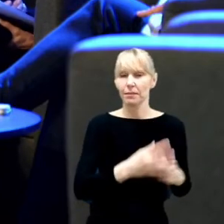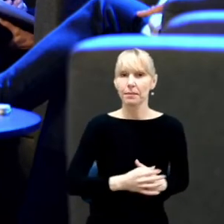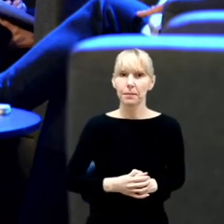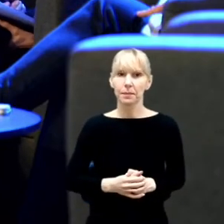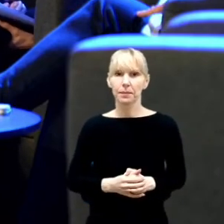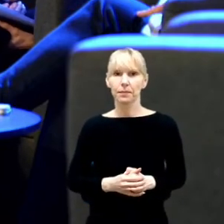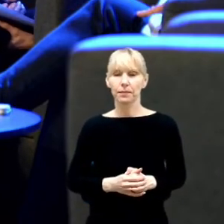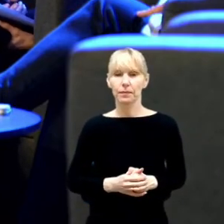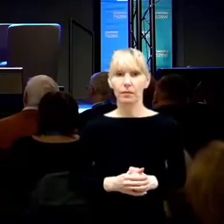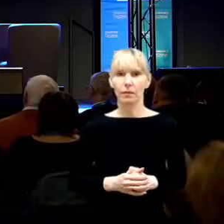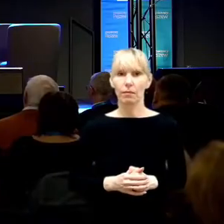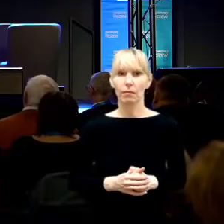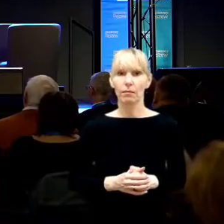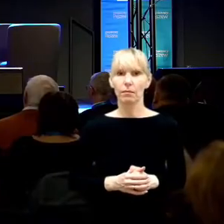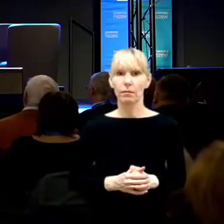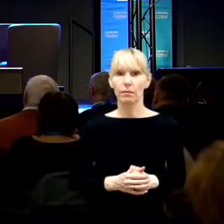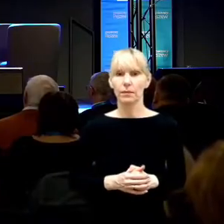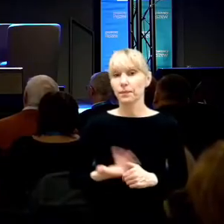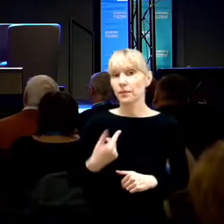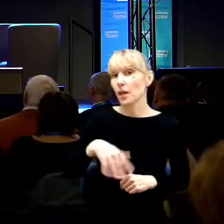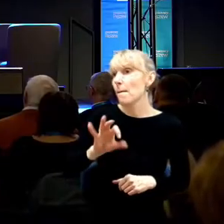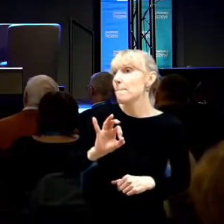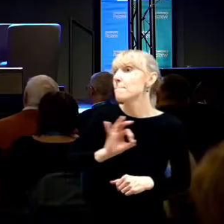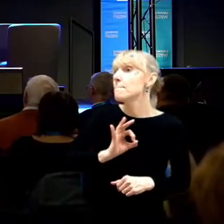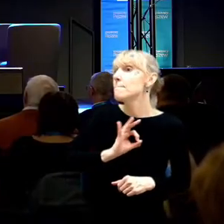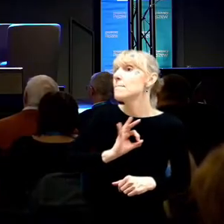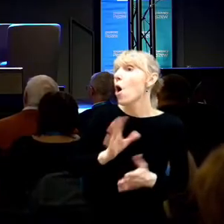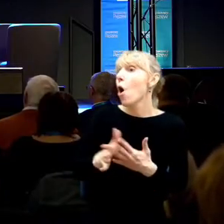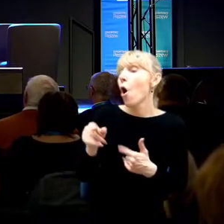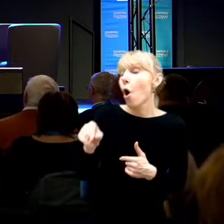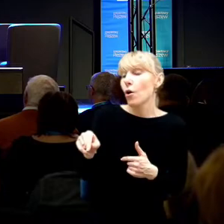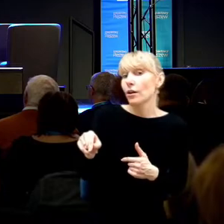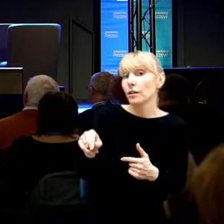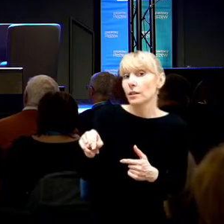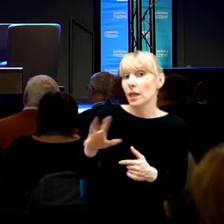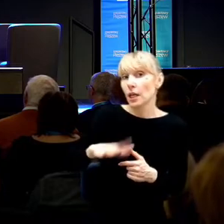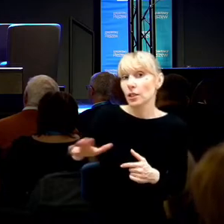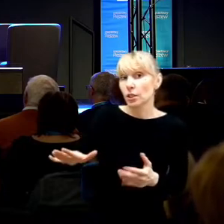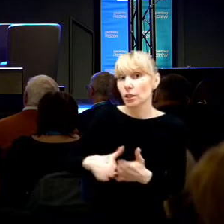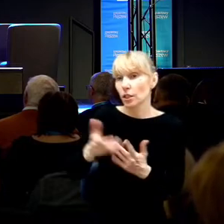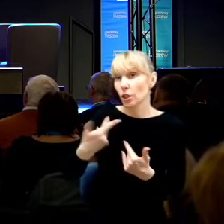Nie wiem, czy moje dzieci by zainwestowały w mieszkanie w Helu, bo kupując mieszkanie dla siebie